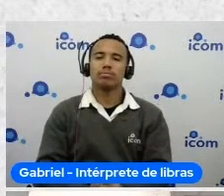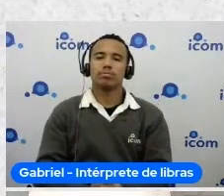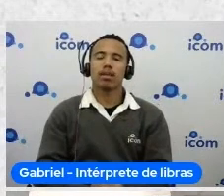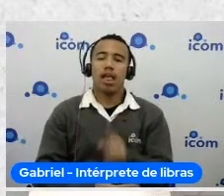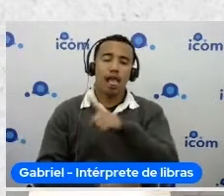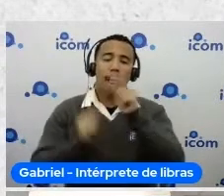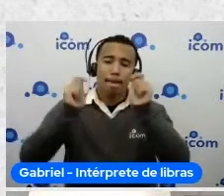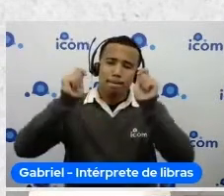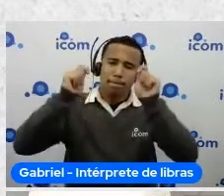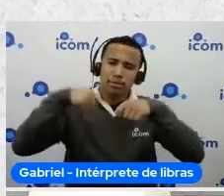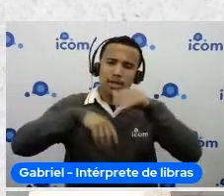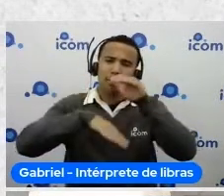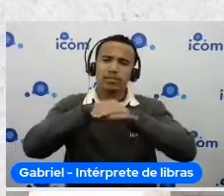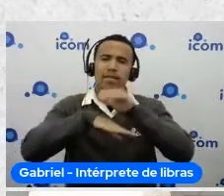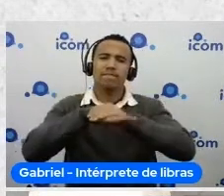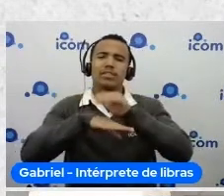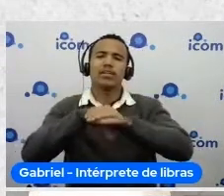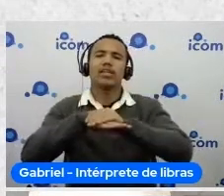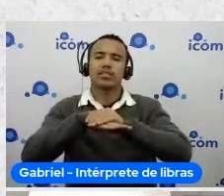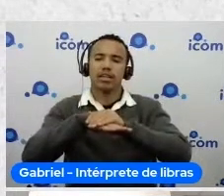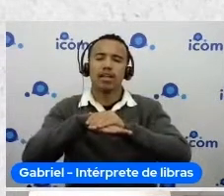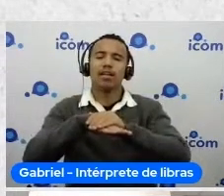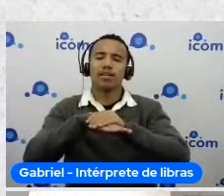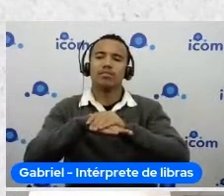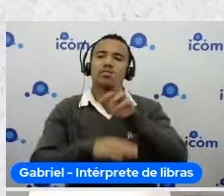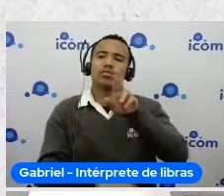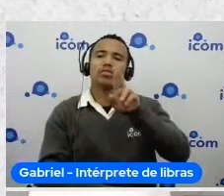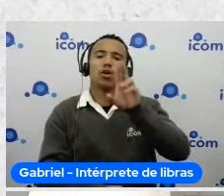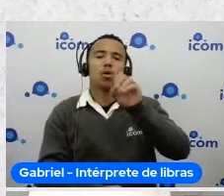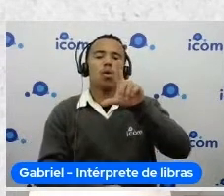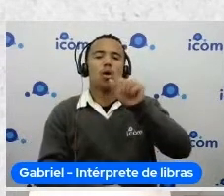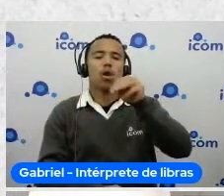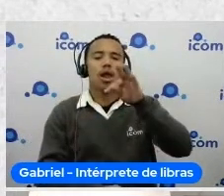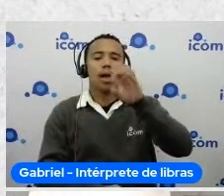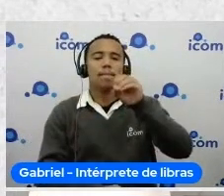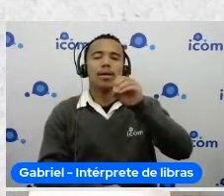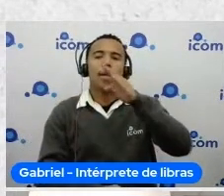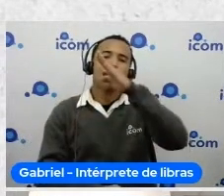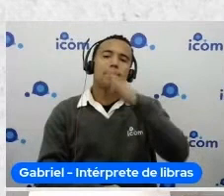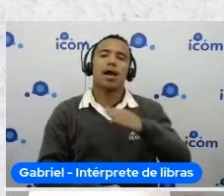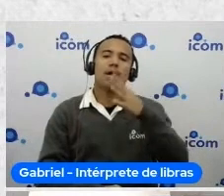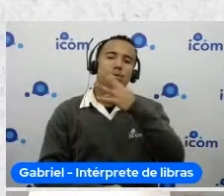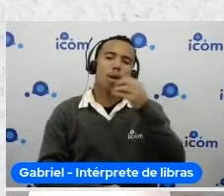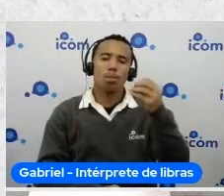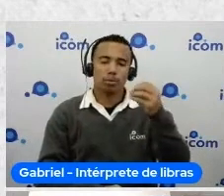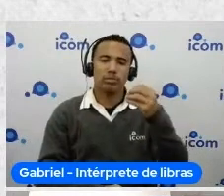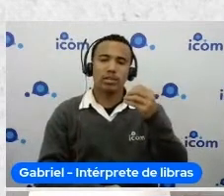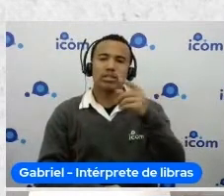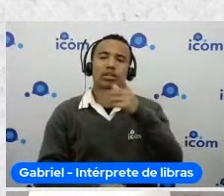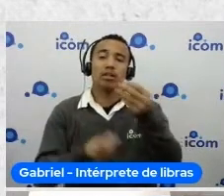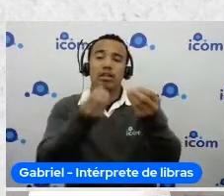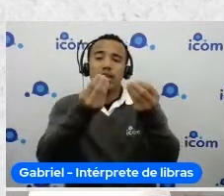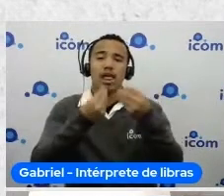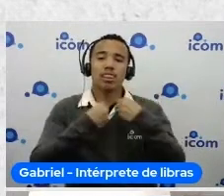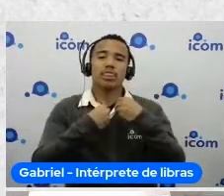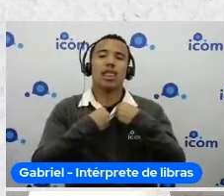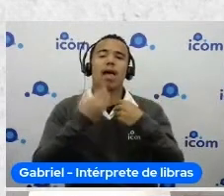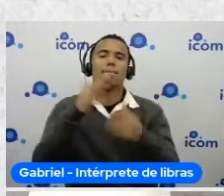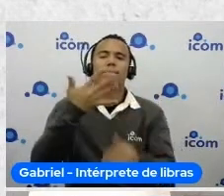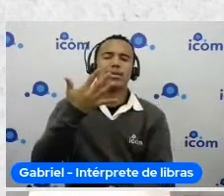fazer o repotenciamento, o rolamento 241/900 eles nos proporcionam uma média de economia de